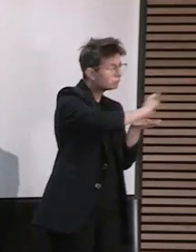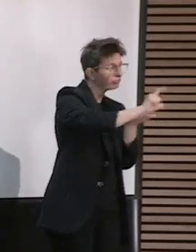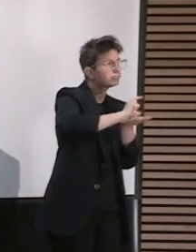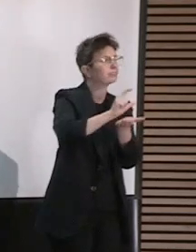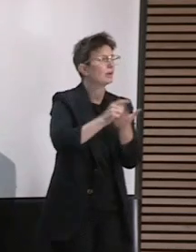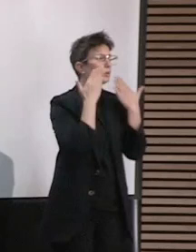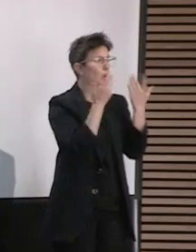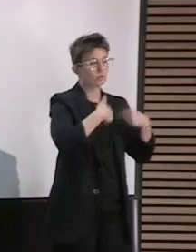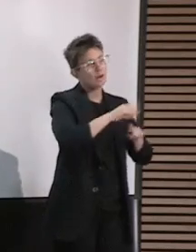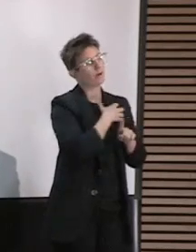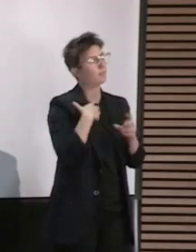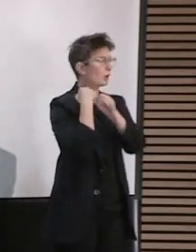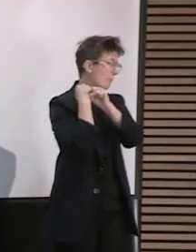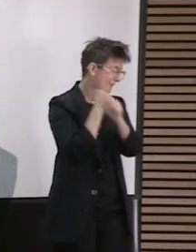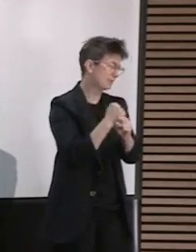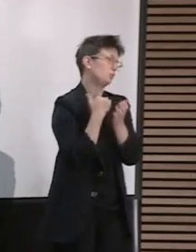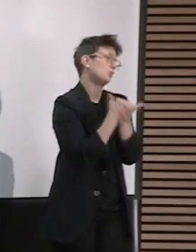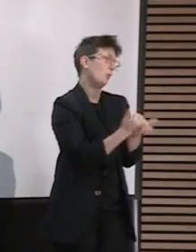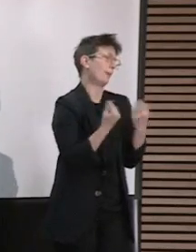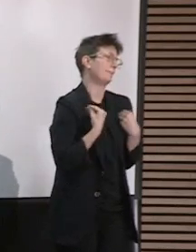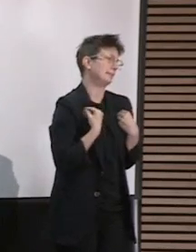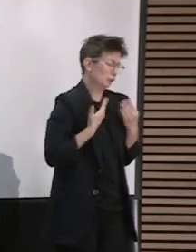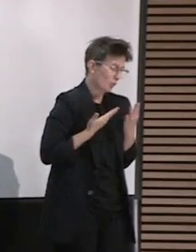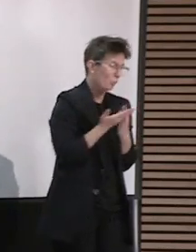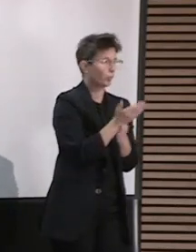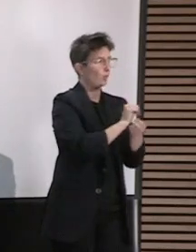atu i te 9 wiki i Akarana, e whakaatu ana i te noho pumau ki a tatou tautoko nga umanga me